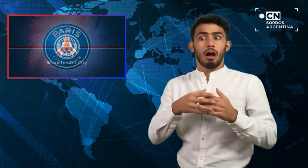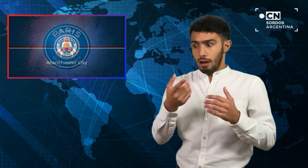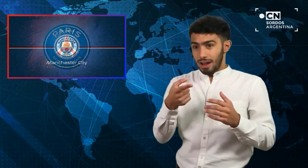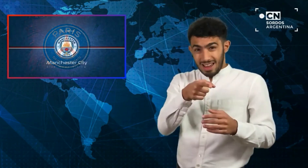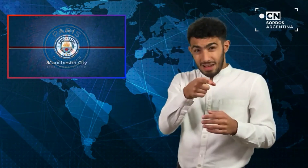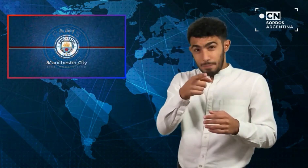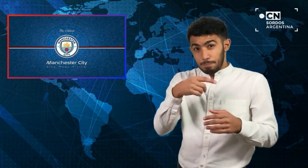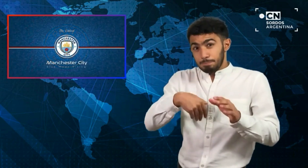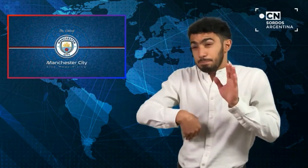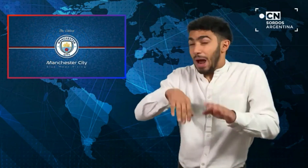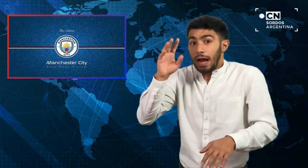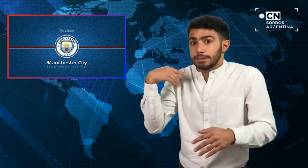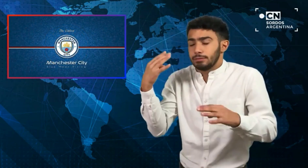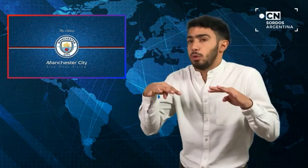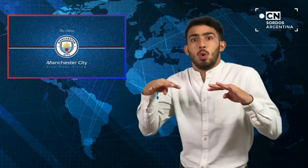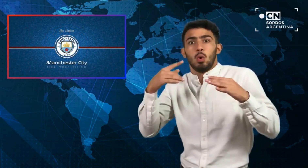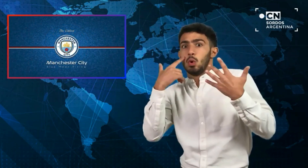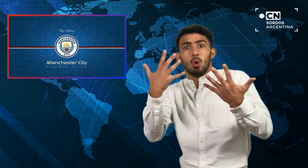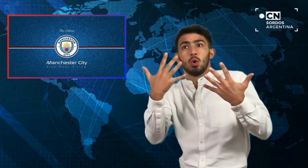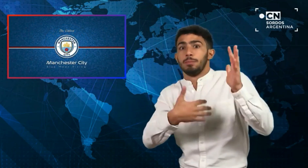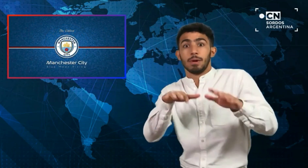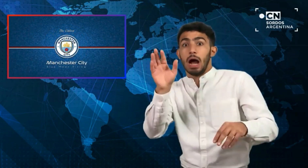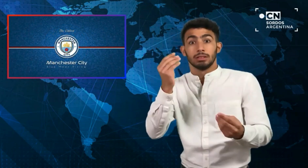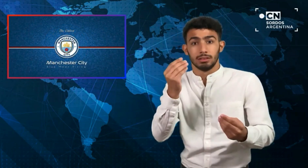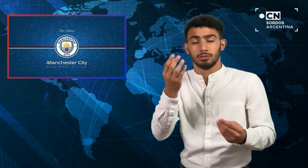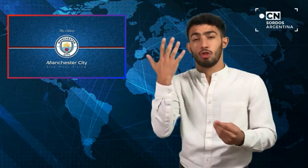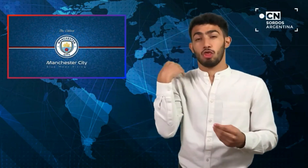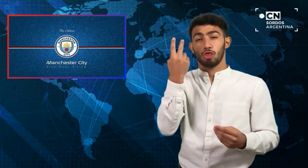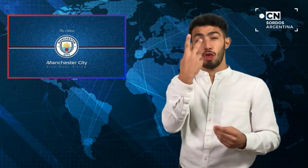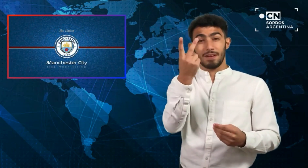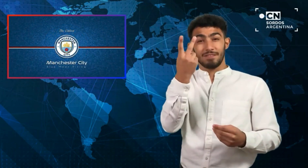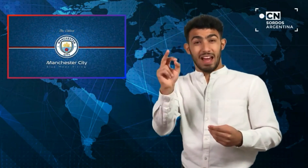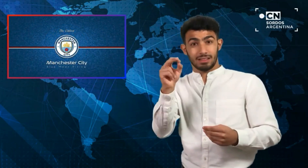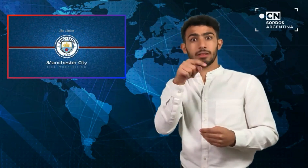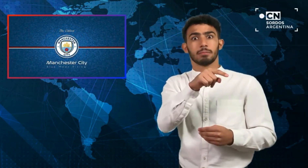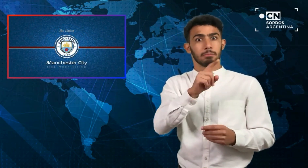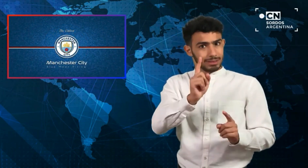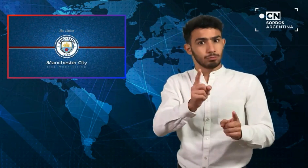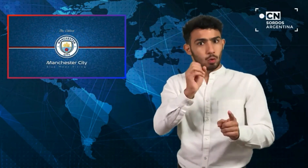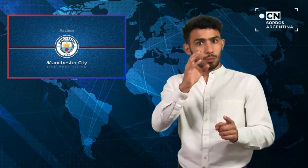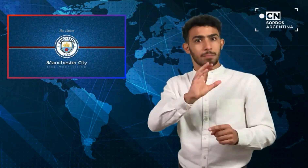De todos modos, el caso más resonante sucedió en 2020, cuando la UEFA castigó